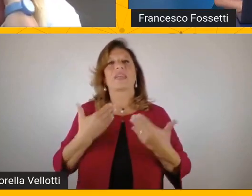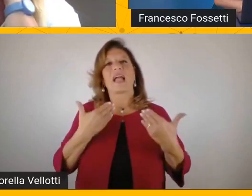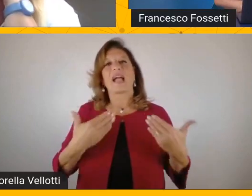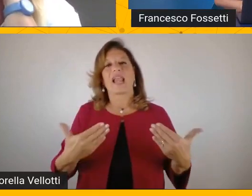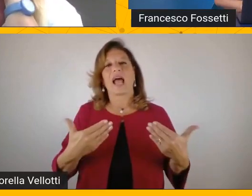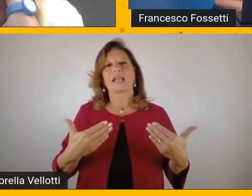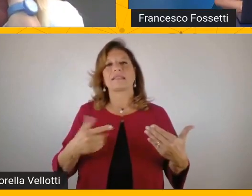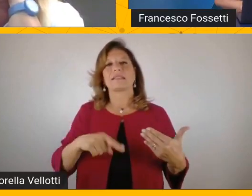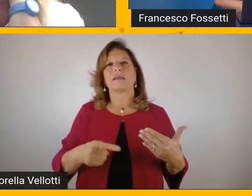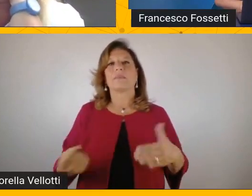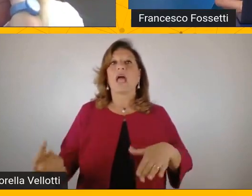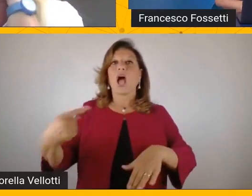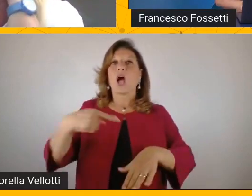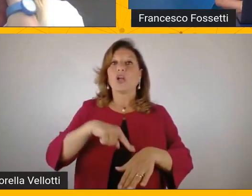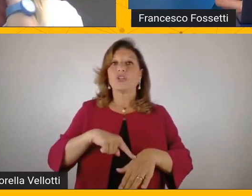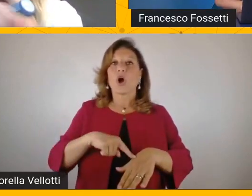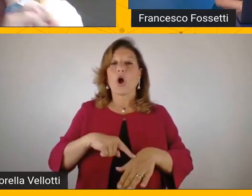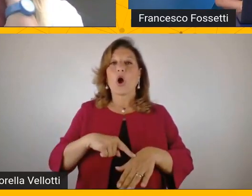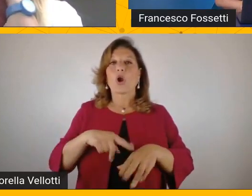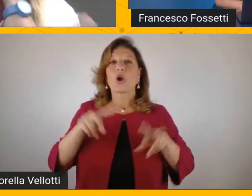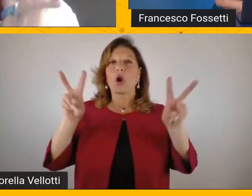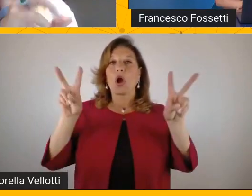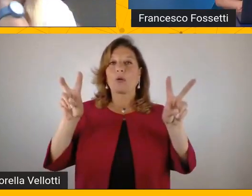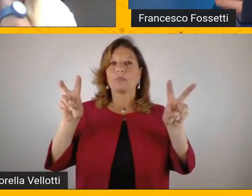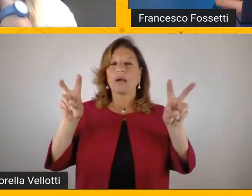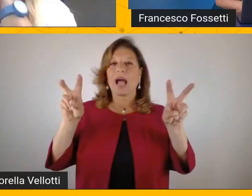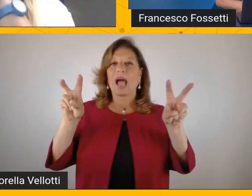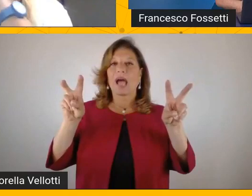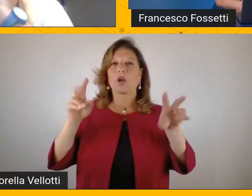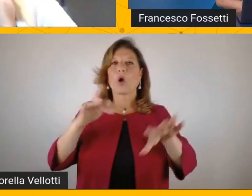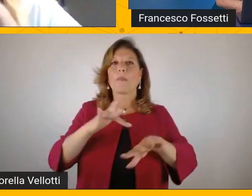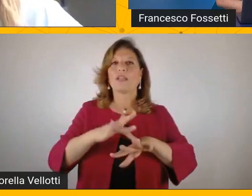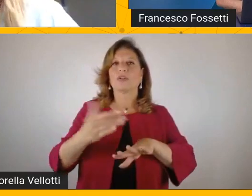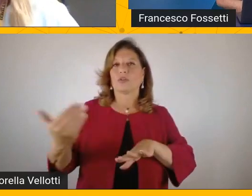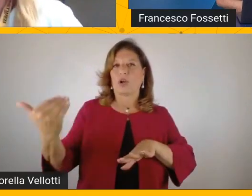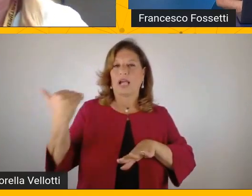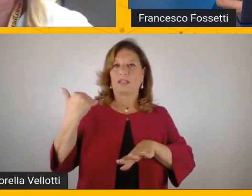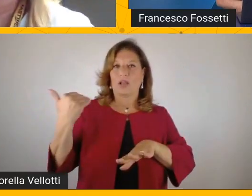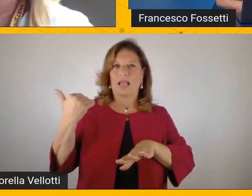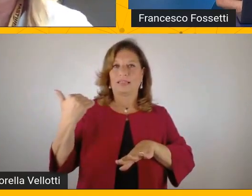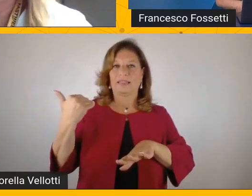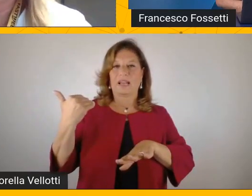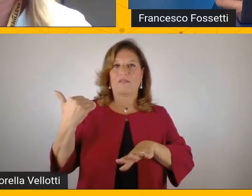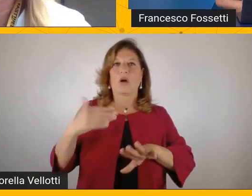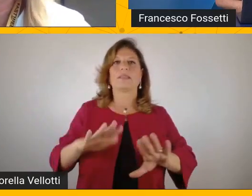eh Francesco tornerei su un argomento che era stato un po'